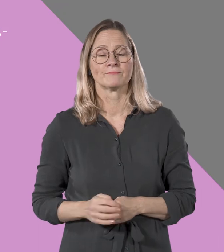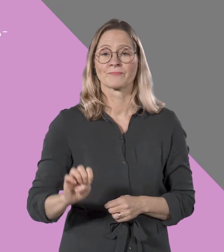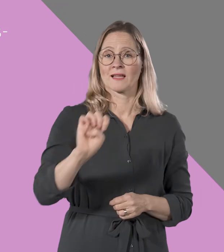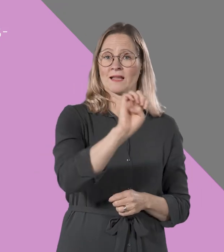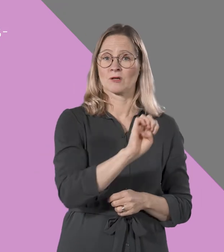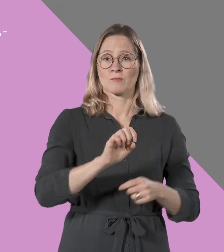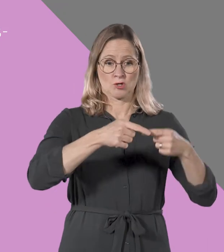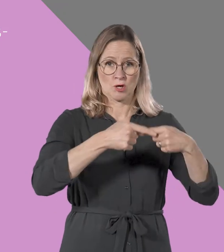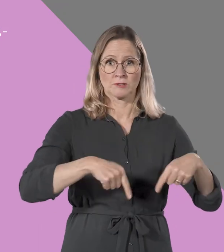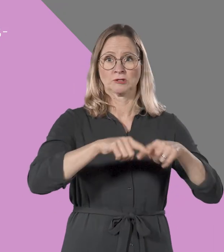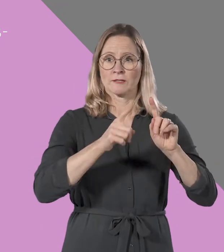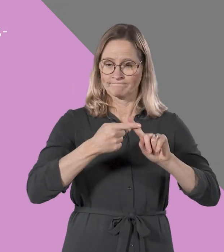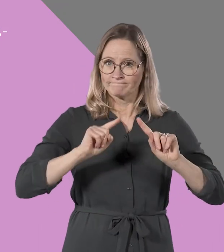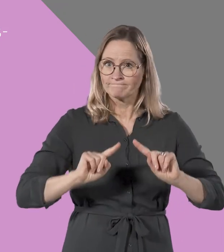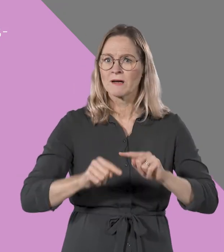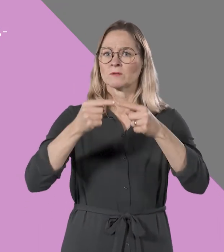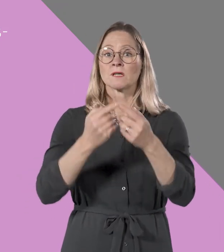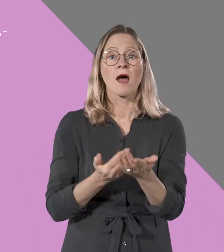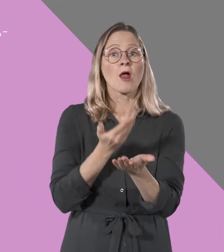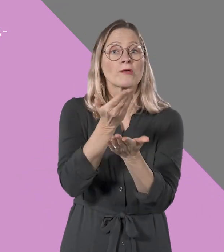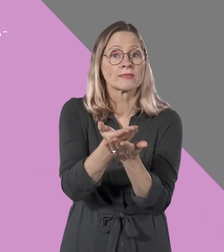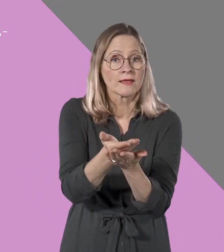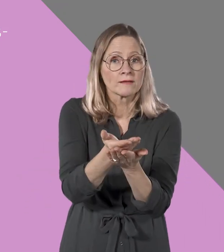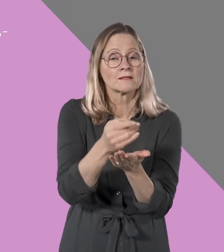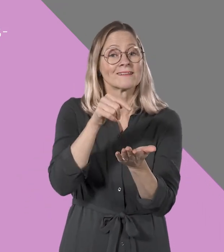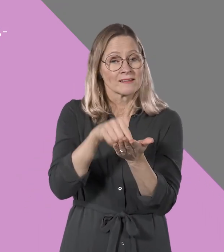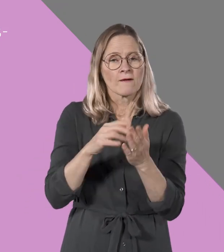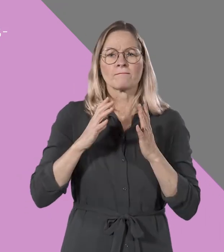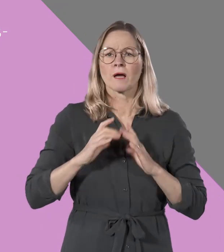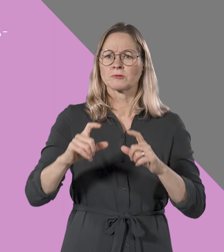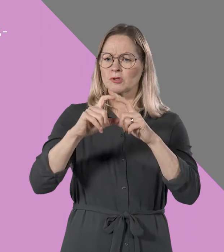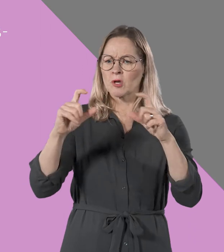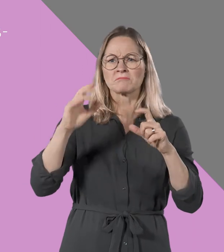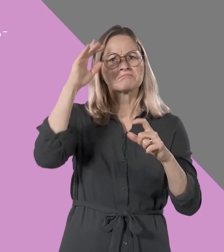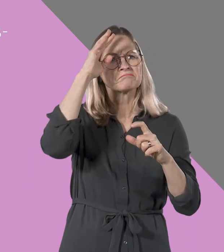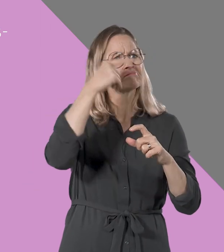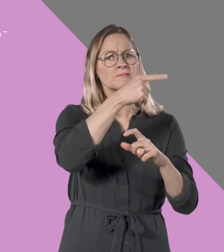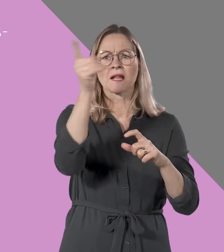Euroopan komissiossa on käynnissä aloite, jossa selvitetään mielipiteitä -